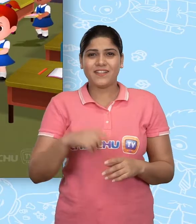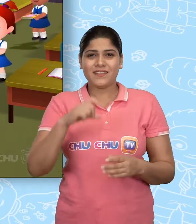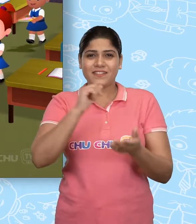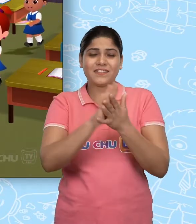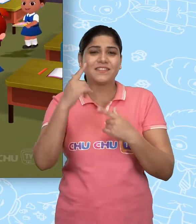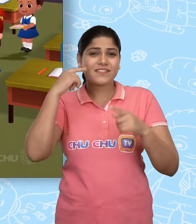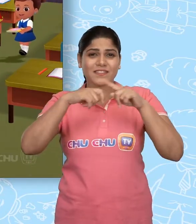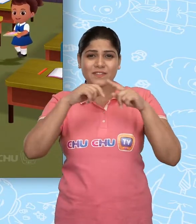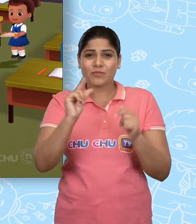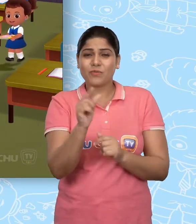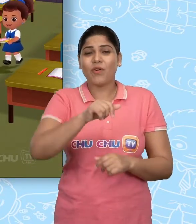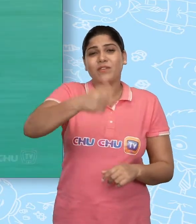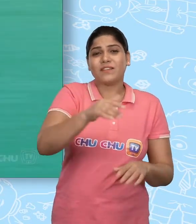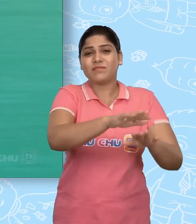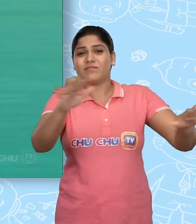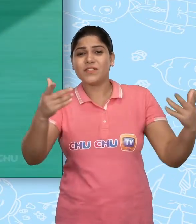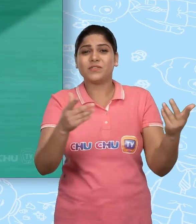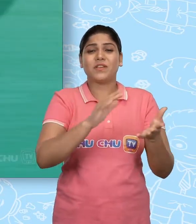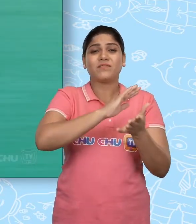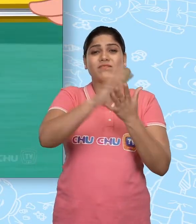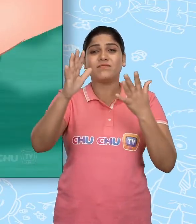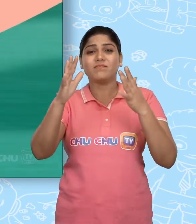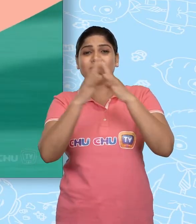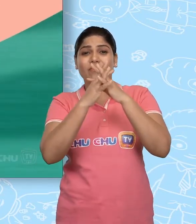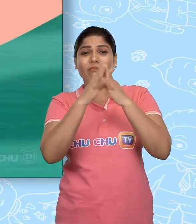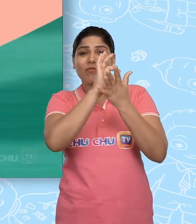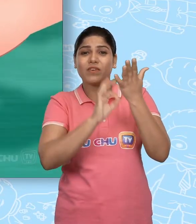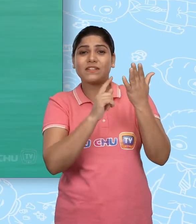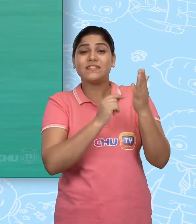Chiku और दुसरे बच्चों ने Miss Dorothy को अपना homework दिखाया.